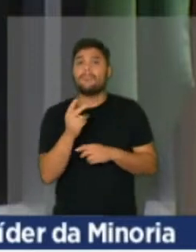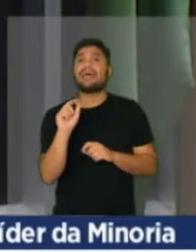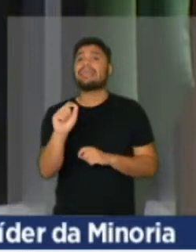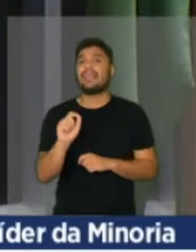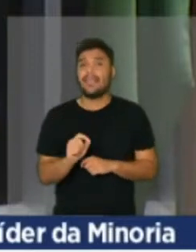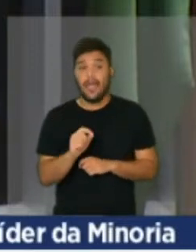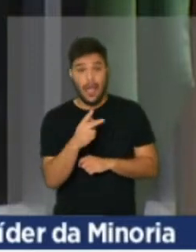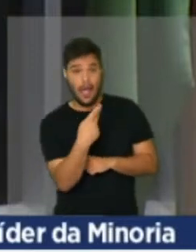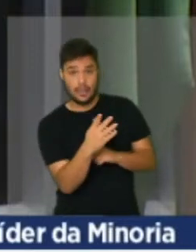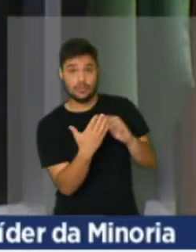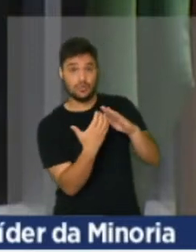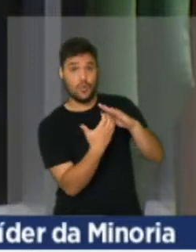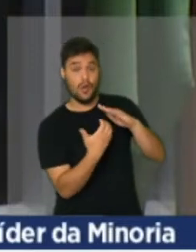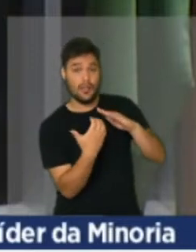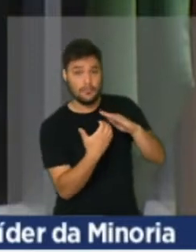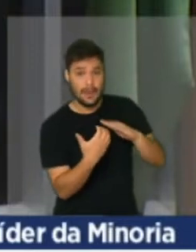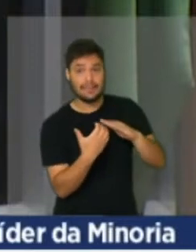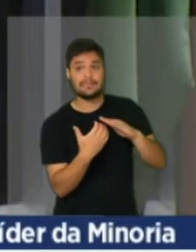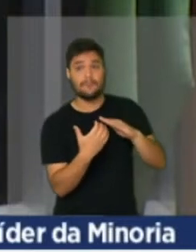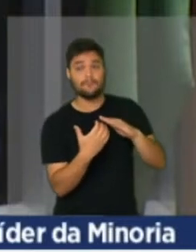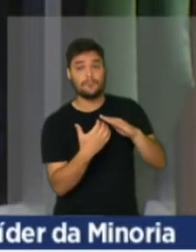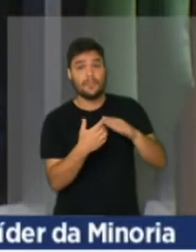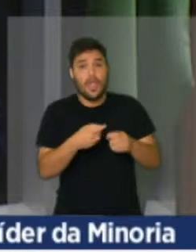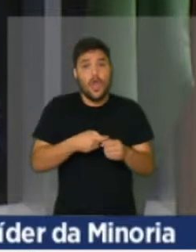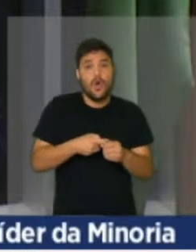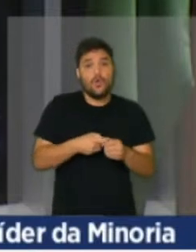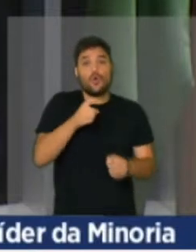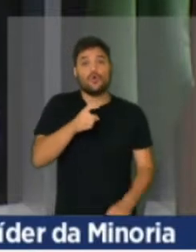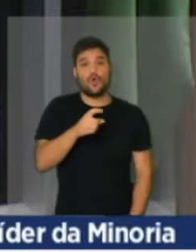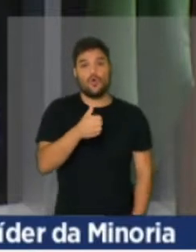A SUA EMPRESA... LUCROU 14 MILHÕES, DESDE QUE ELE VIROU ESTA É UMA OUTRA